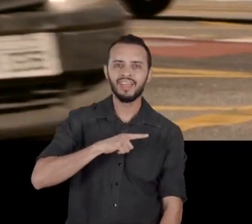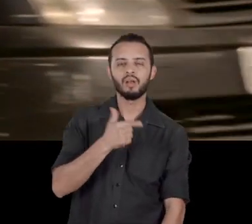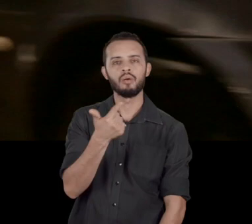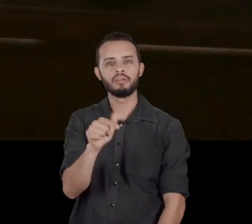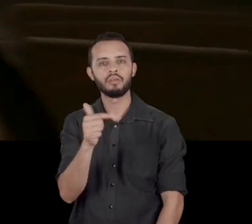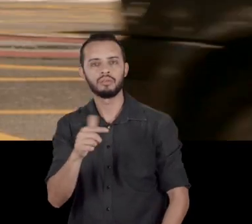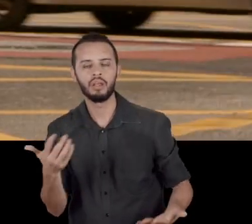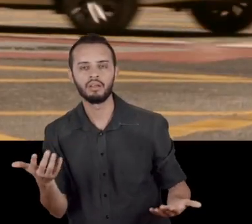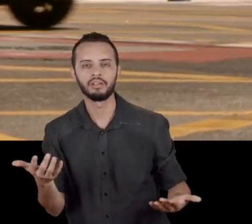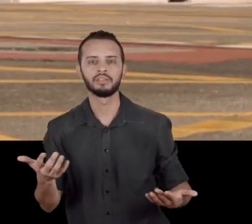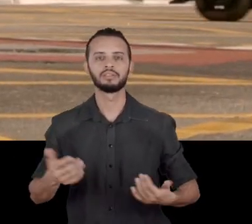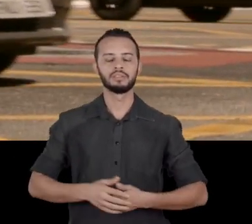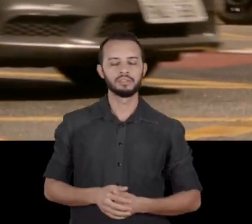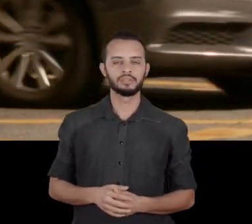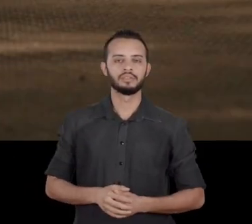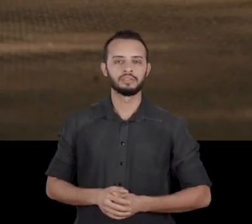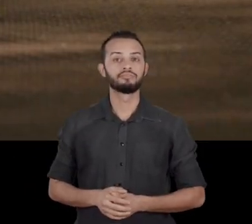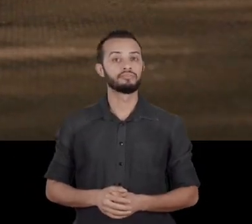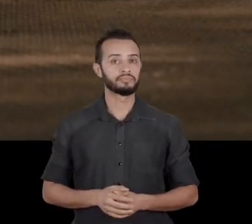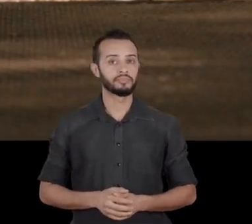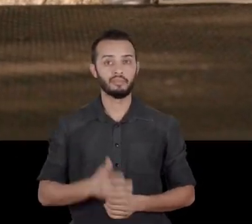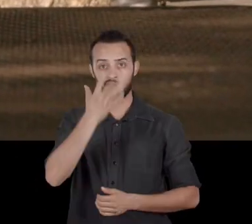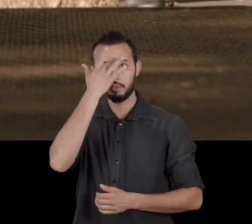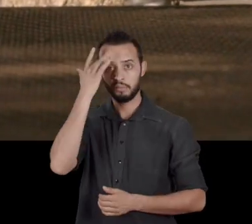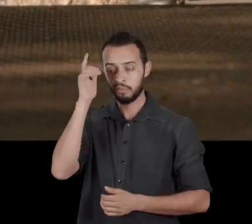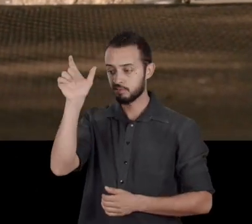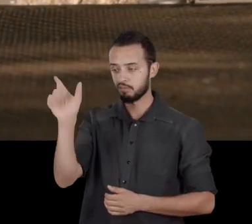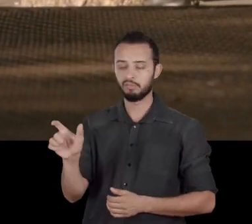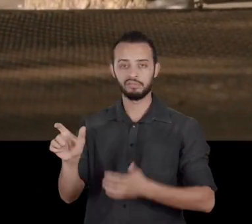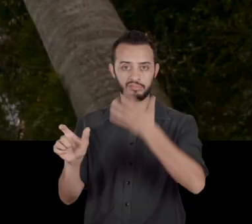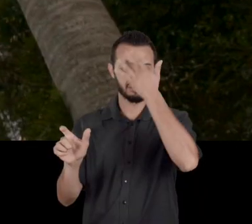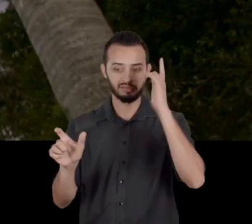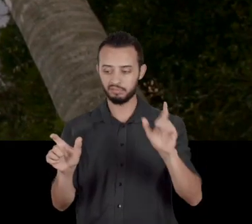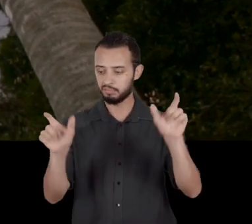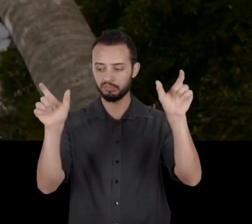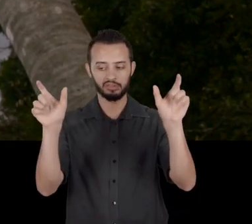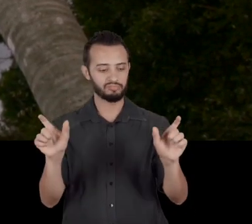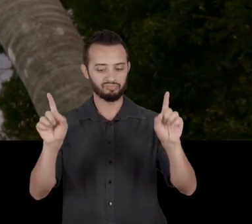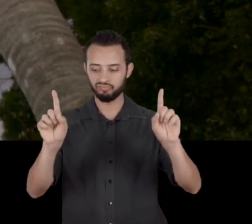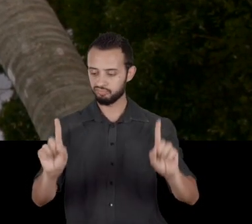de relações entre indivíduos que naturalmente não tem relações entre si.